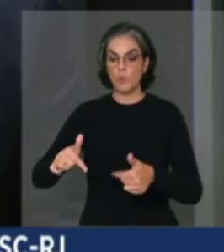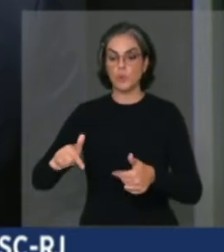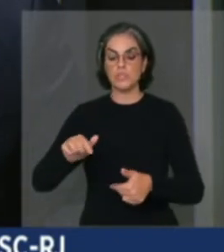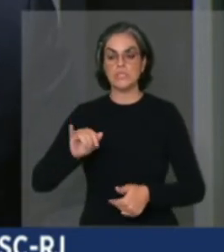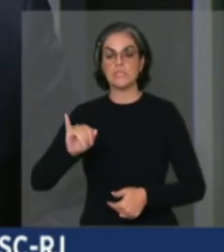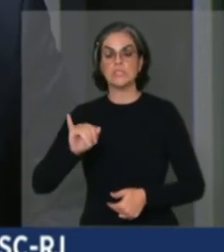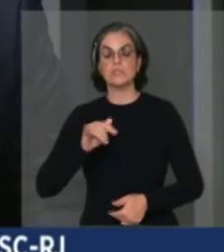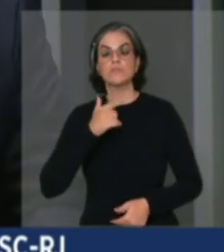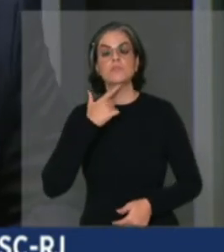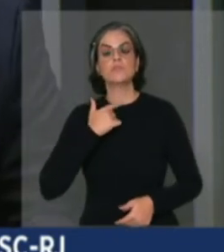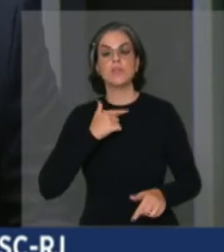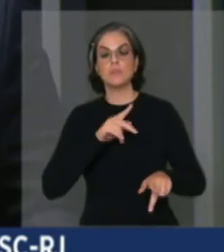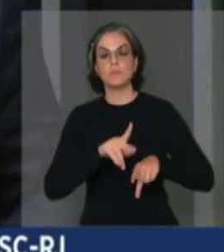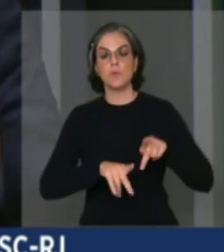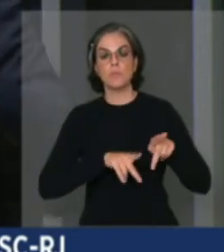VONTADE POPULAR, ESTIVESSEM SENDO ULTRA. JADA, POR QUÊ?